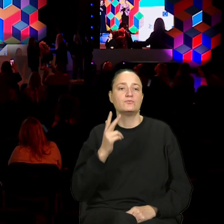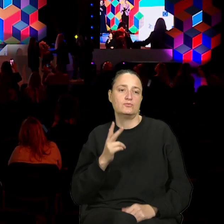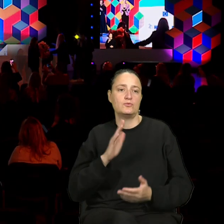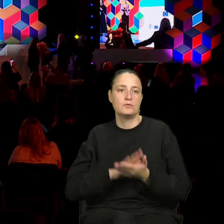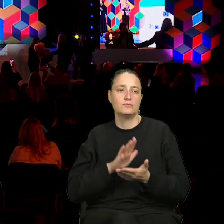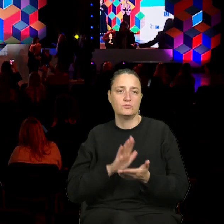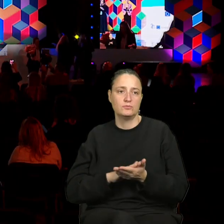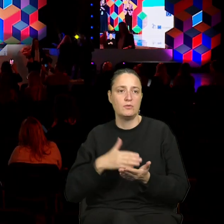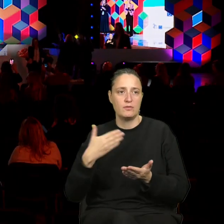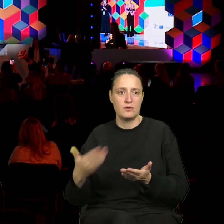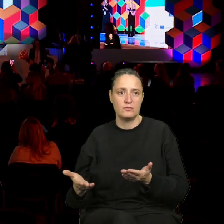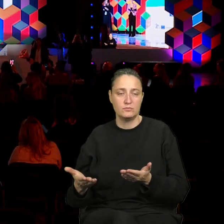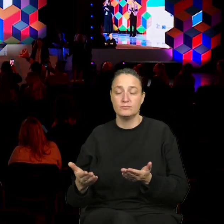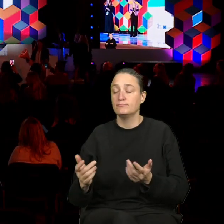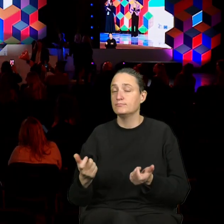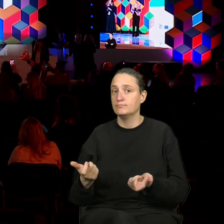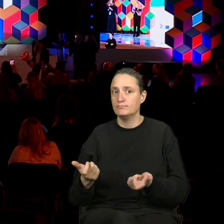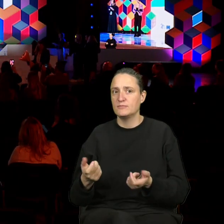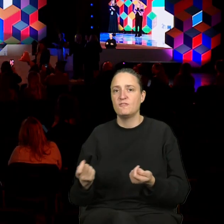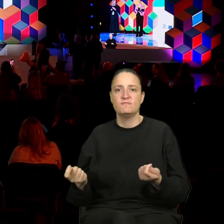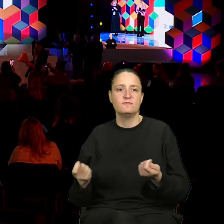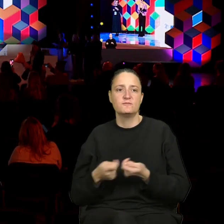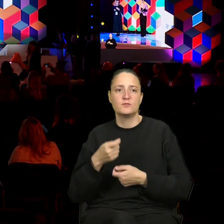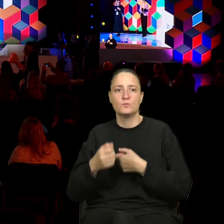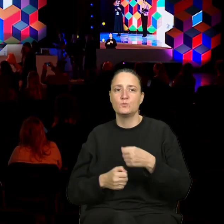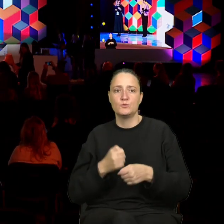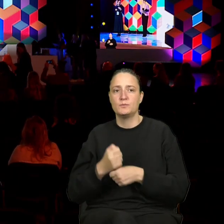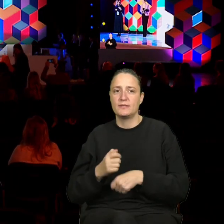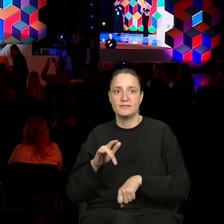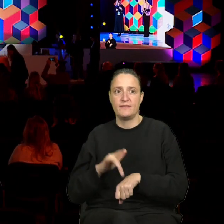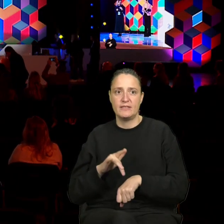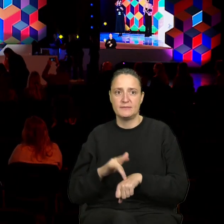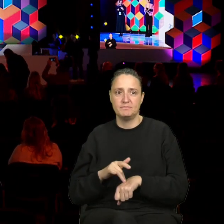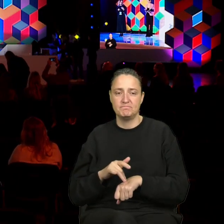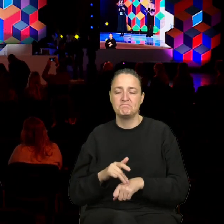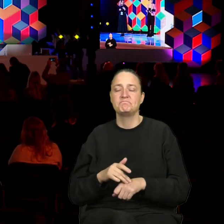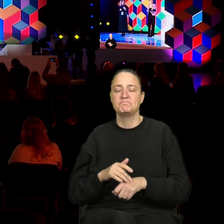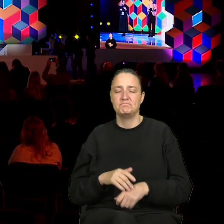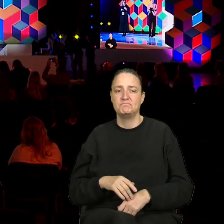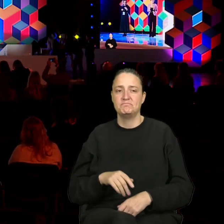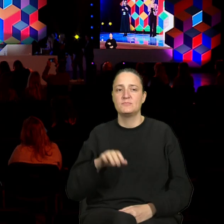energia, aby w kolejnych latach nasze skillsy były na jak najwyższym poziomie. Gratulujemy raz jeszcze wszystkim.